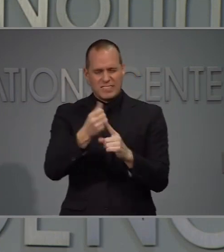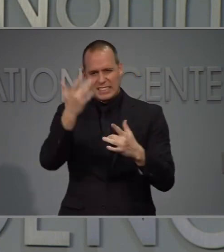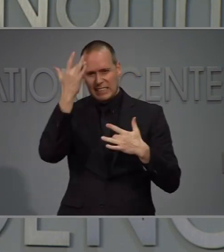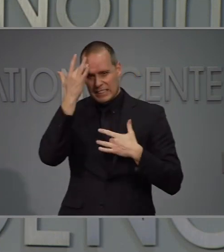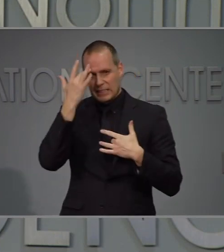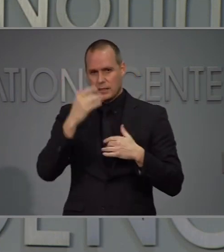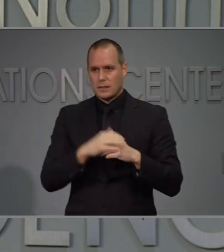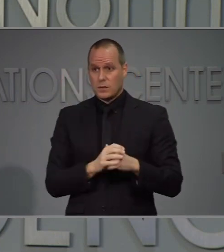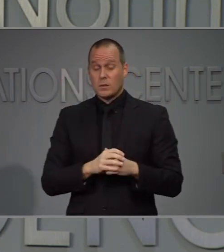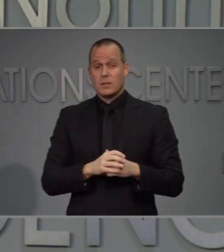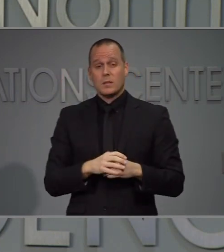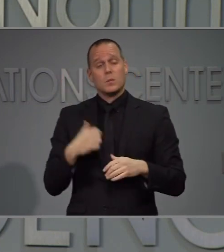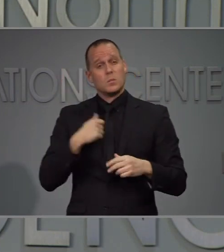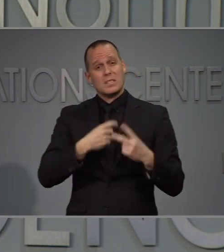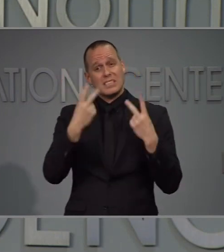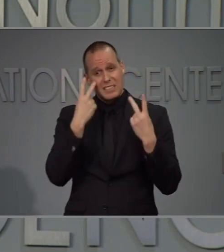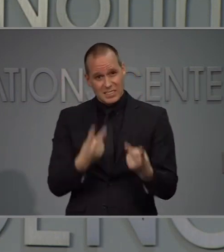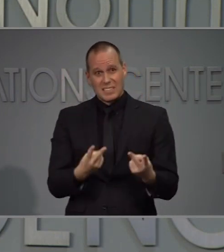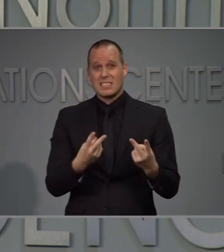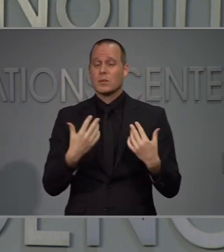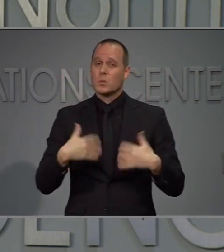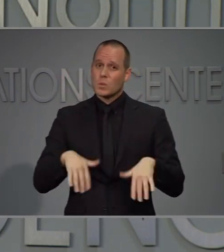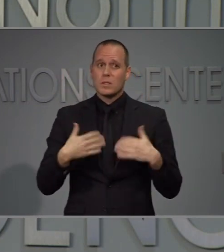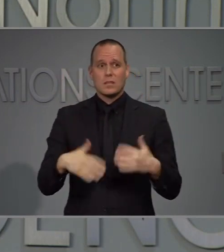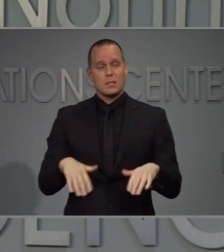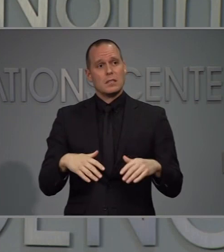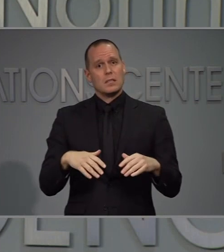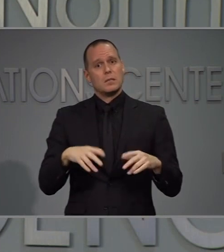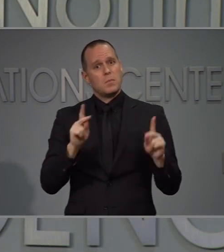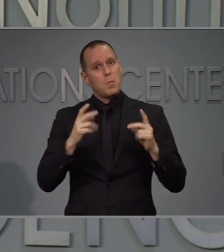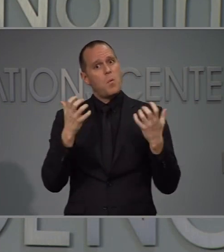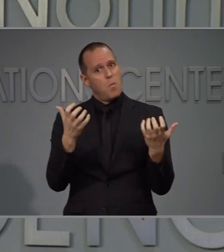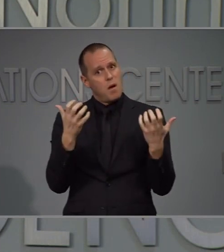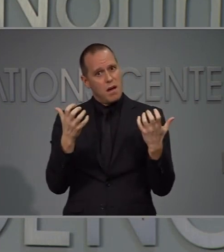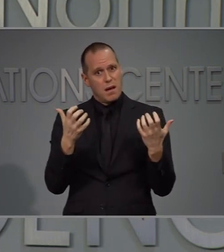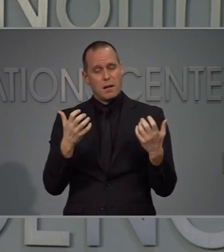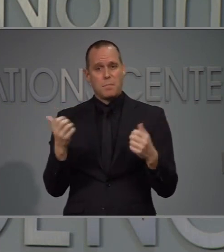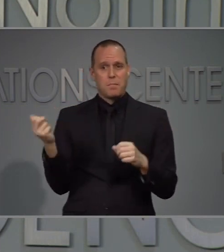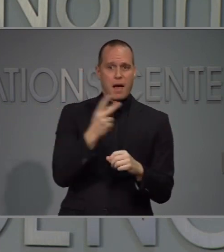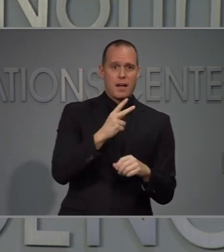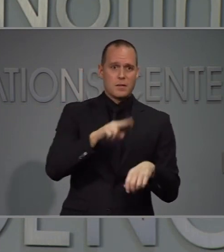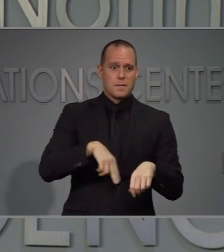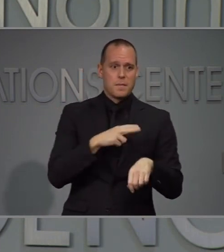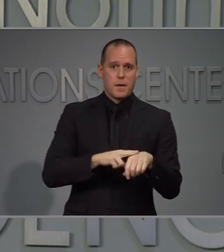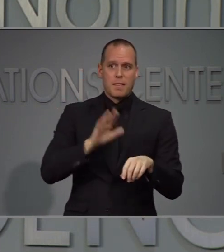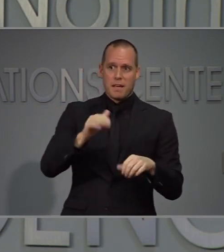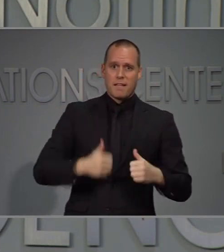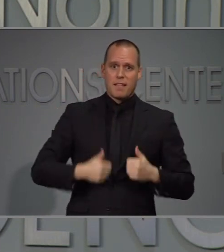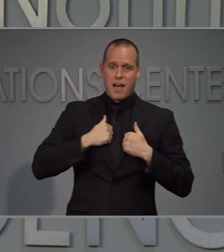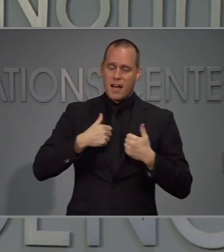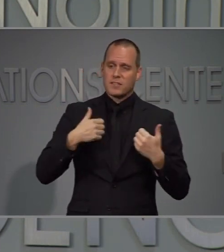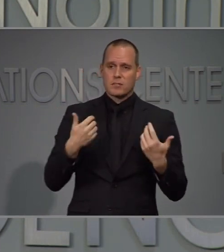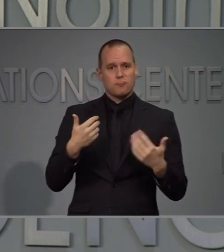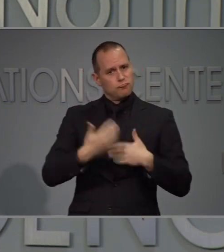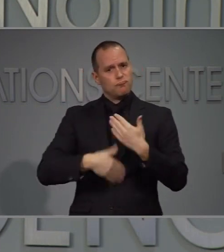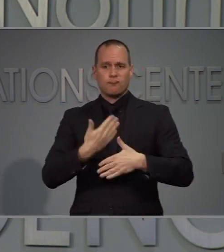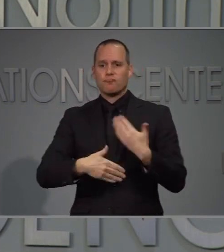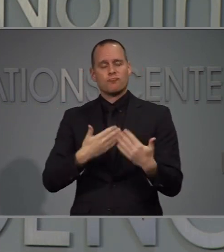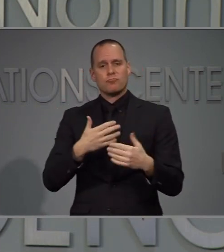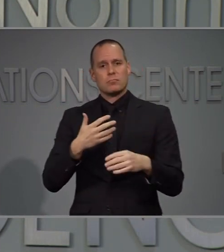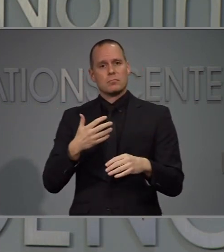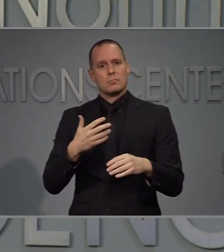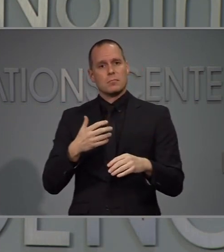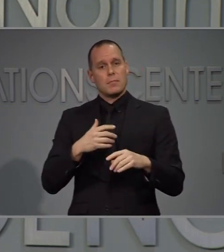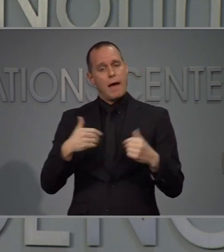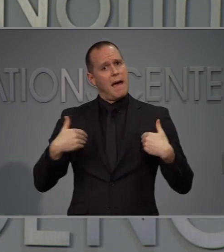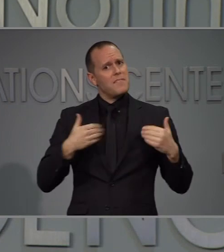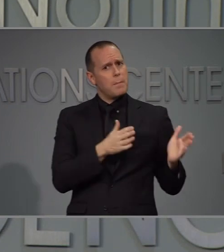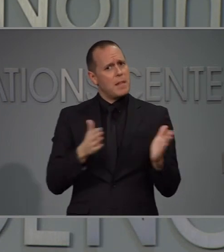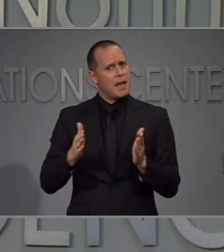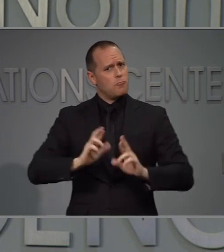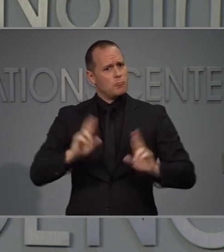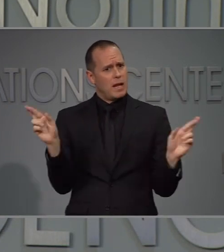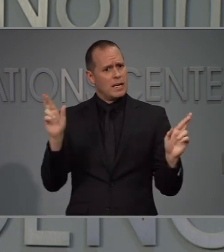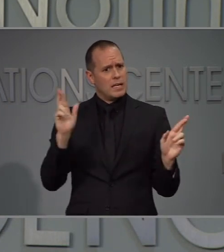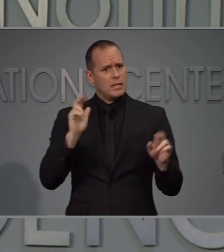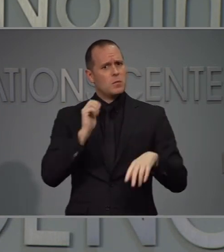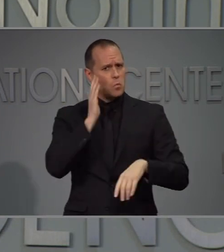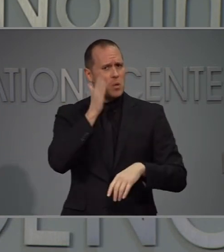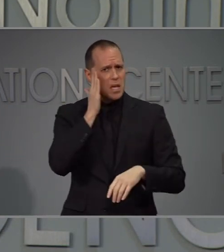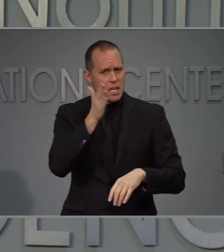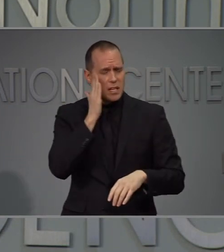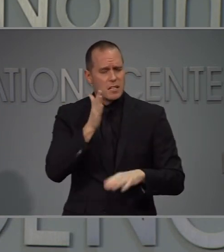las categorías críticas, sus y que las personas quieren que